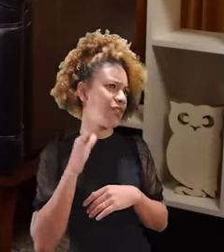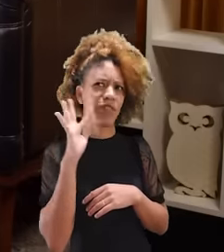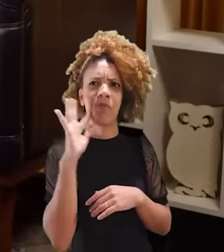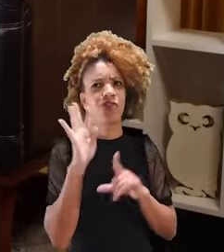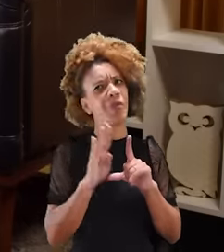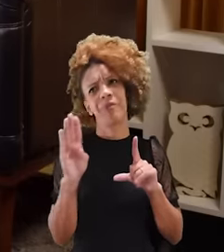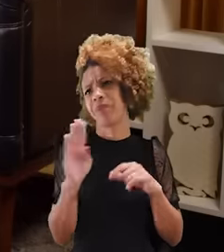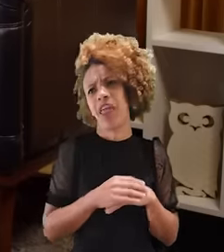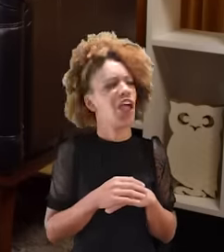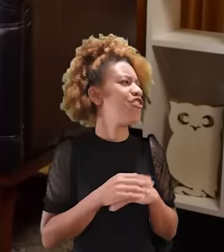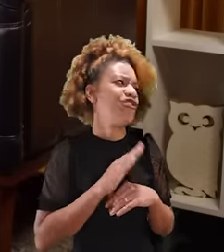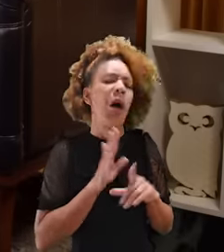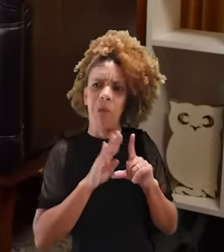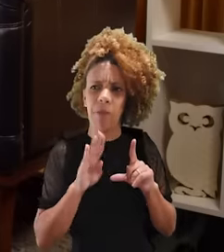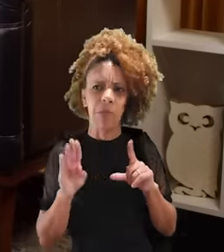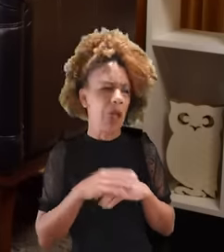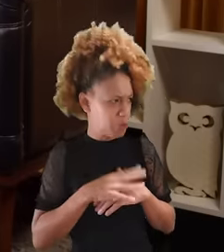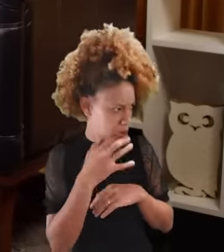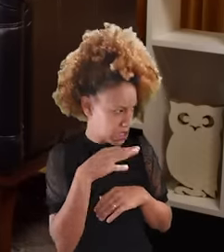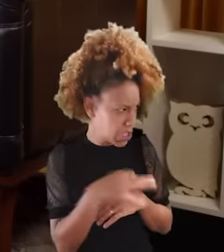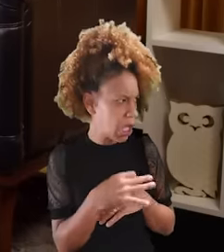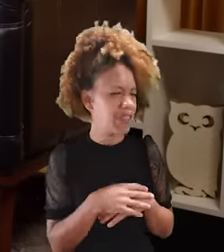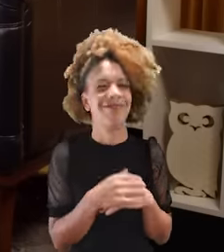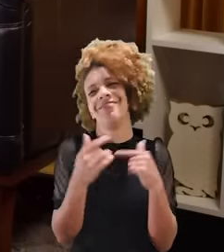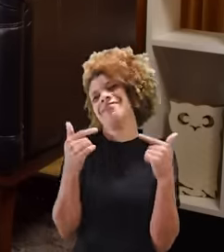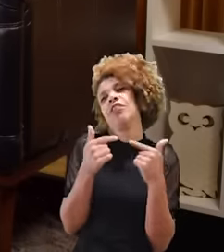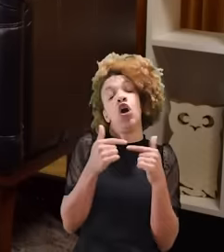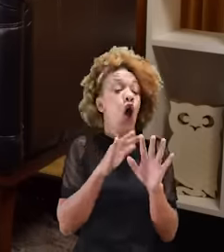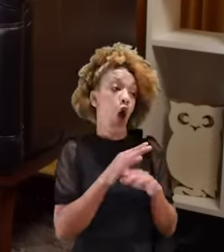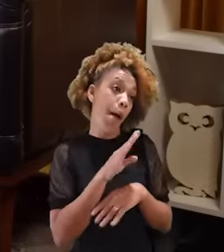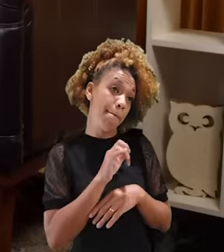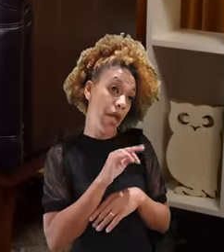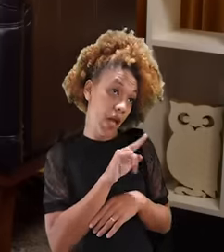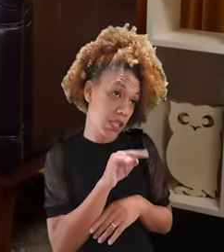ela é muito legal ganhou ganhou BBB sincerão no sincerão Olha só Beatriz tá ligado É muito legal